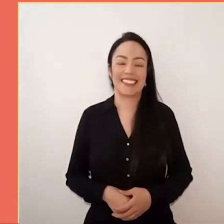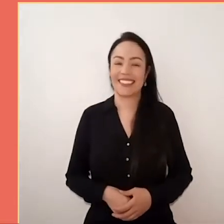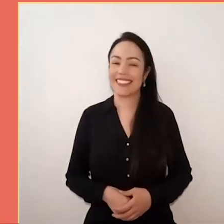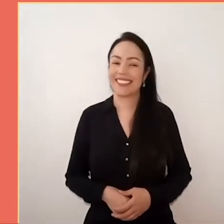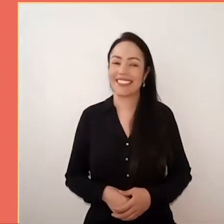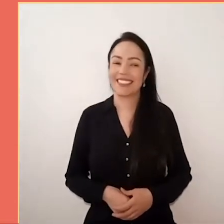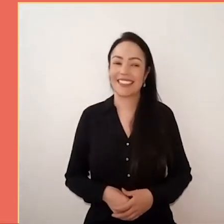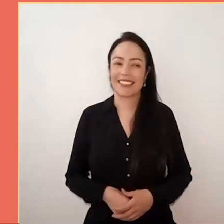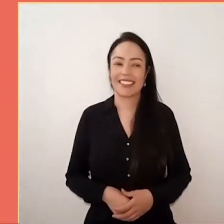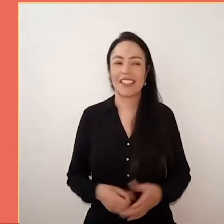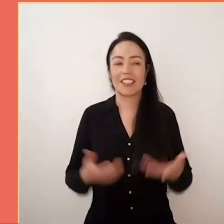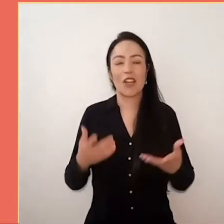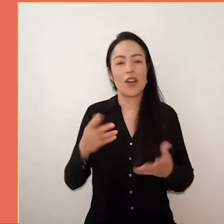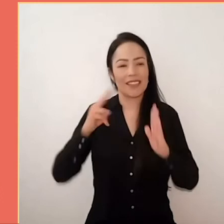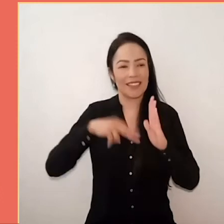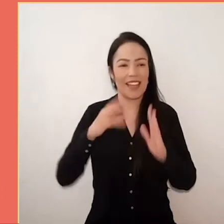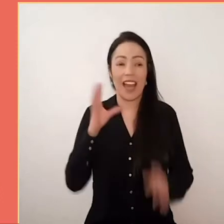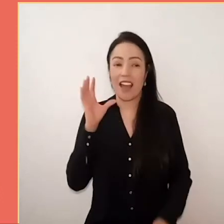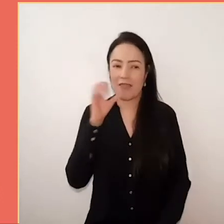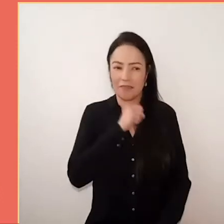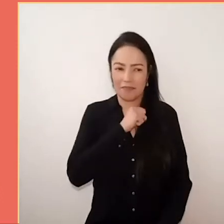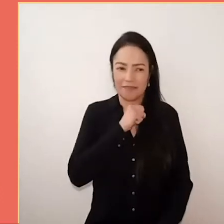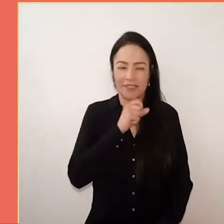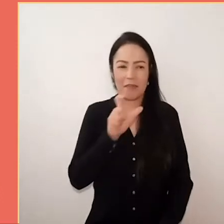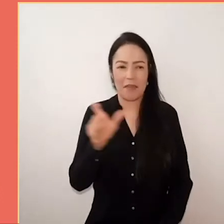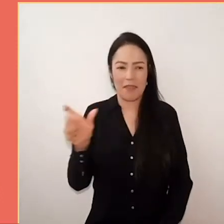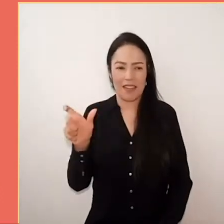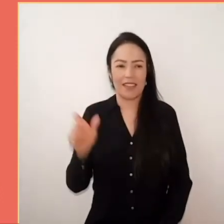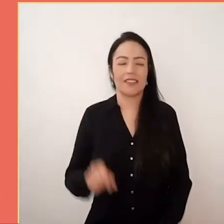Eu queria ler uma coisa rapidinha sobre a palavra que ficou guardada aqui,